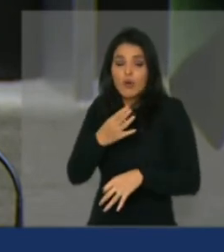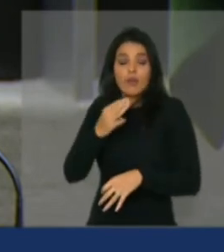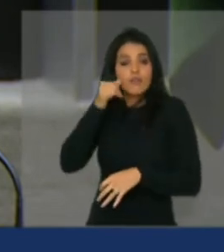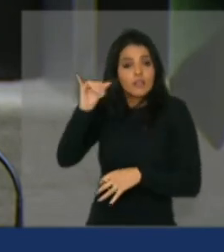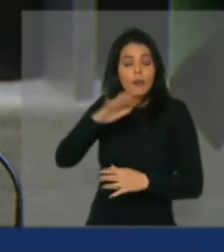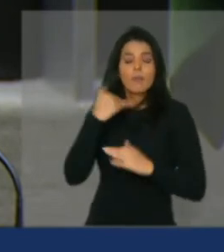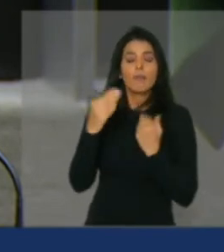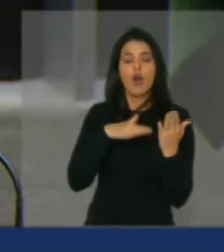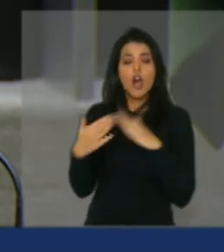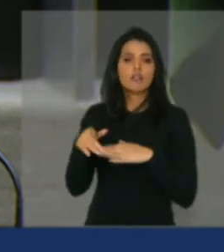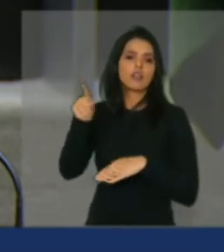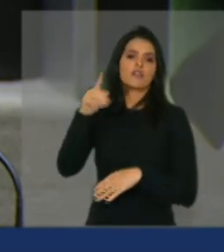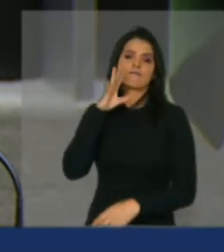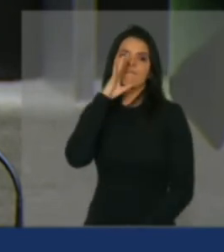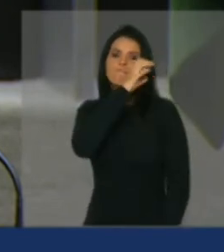TANTAS MORTES, ESTAVA, EM